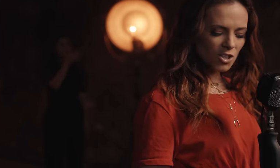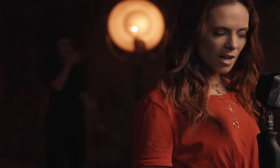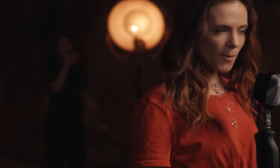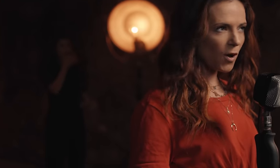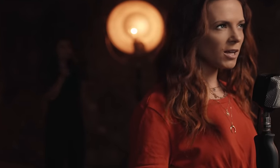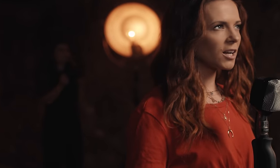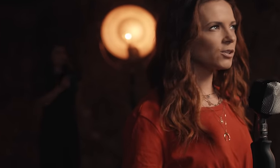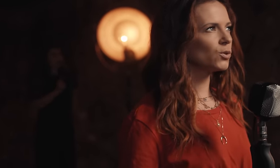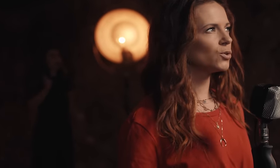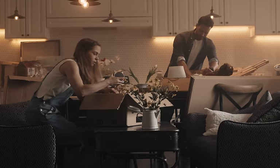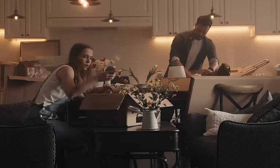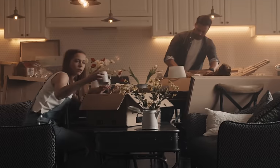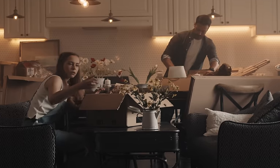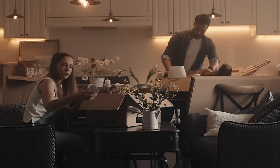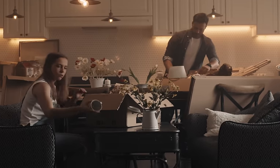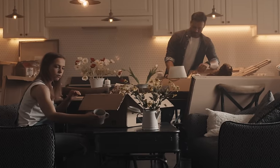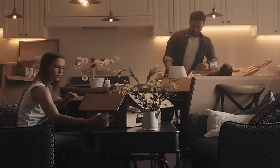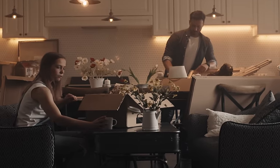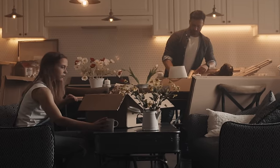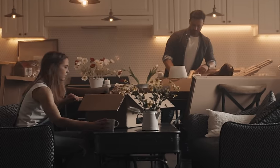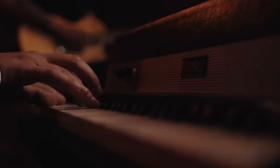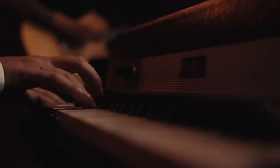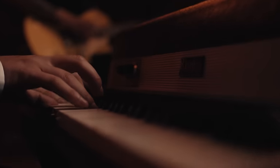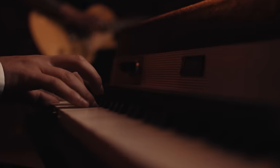Če po naključju se nama zgodi